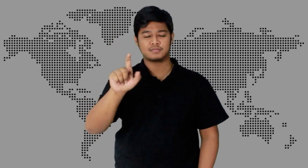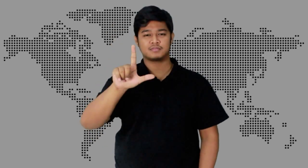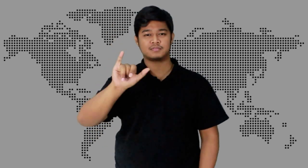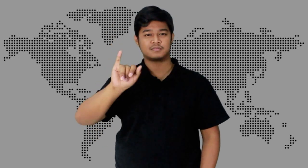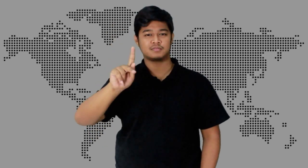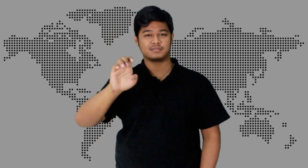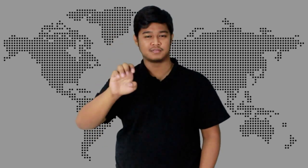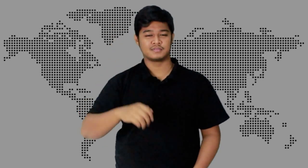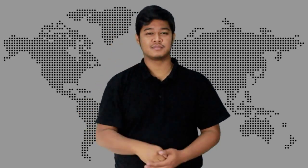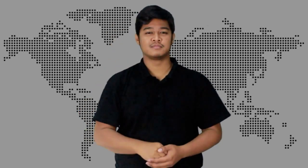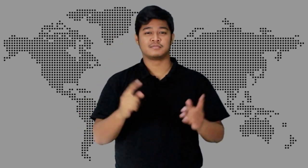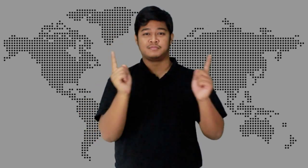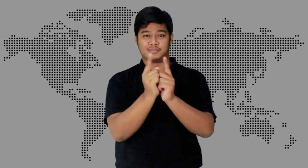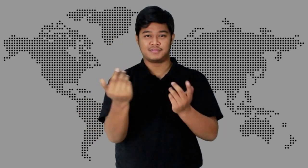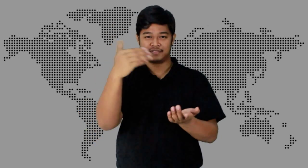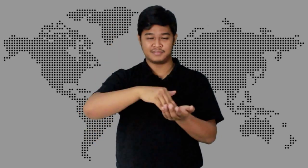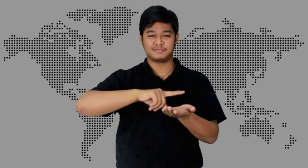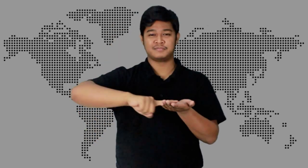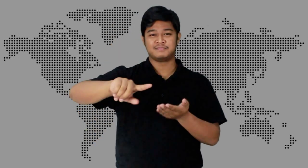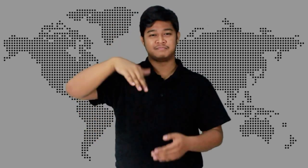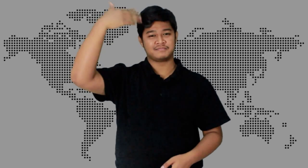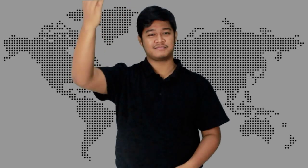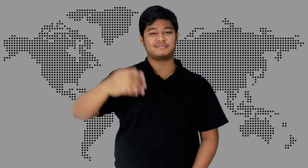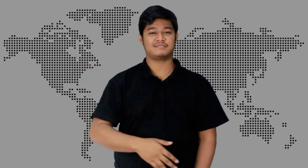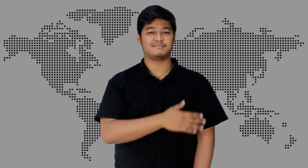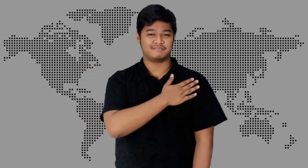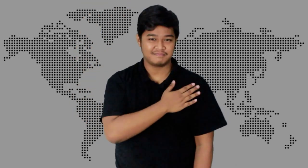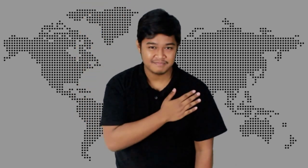Jangan lupa klik "Like". Jumpa lagi di minggu depan.